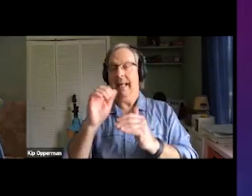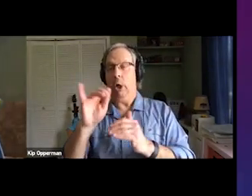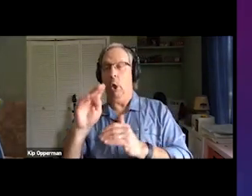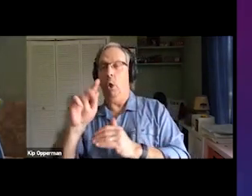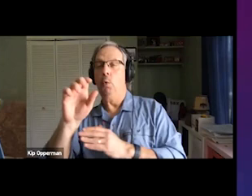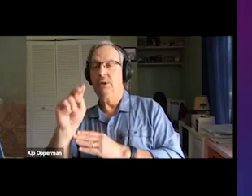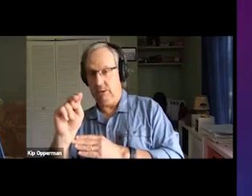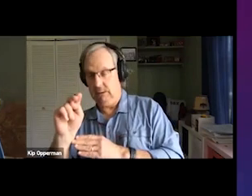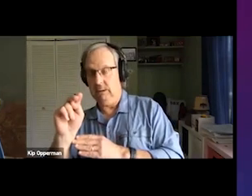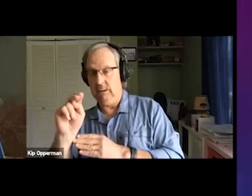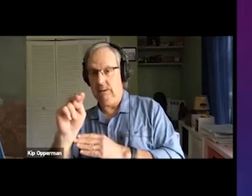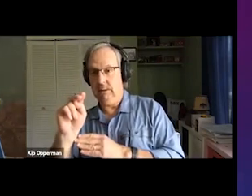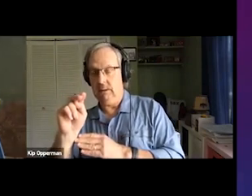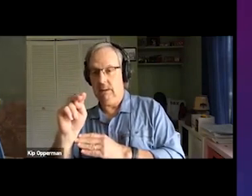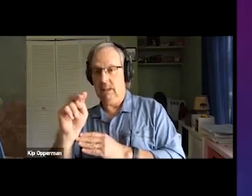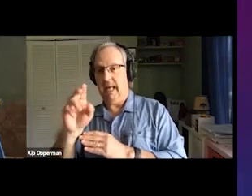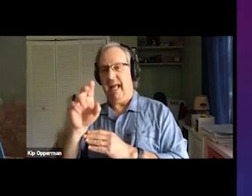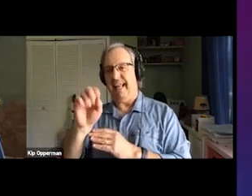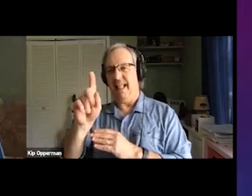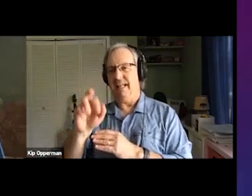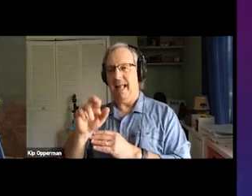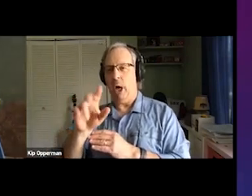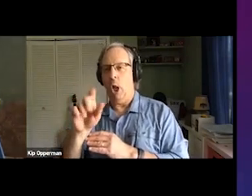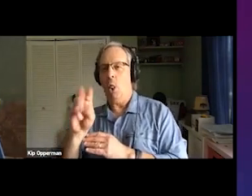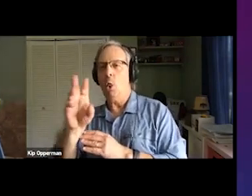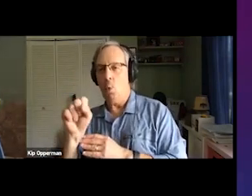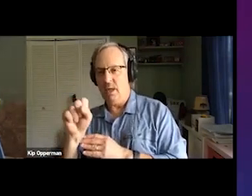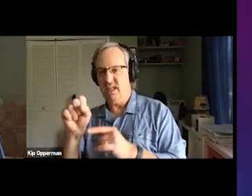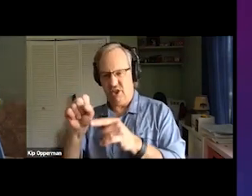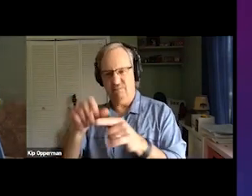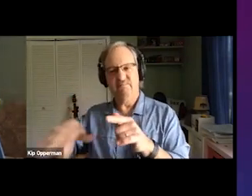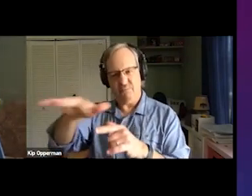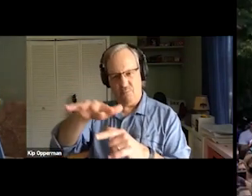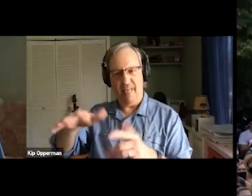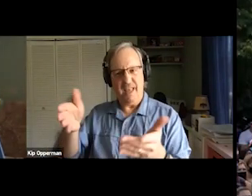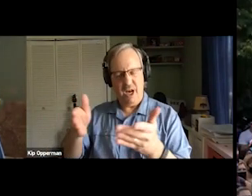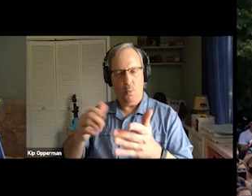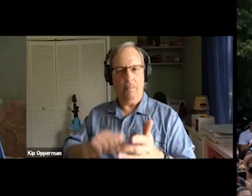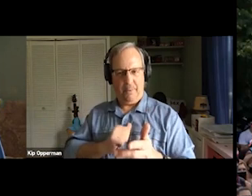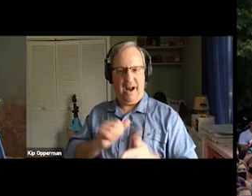no solo en nuestra agencia como líder, sino en todo el área metropolitana, estamos muy orgullosos de ella.